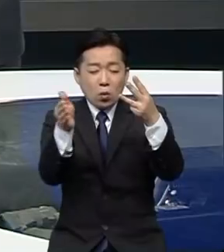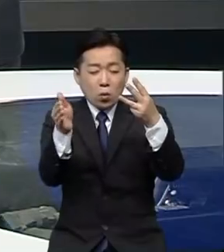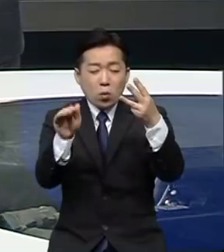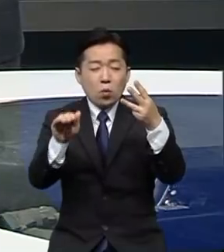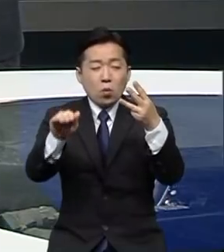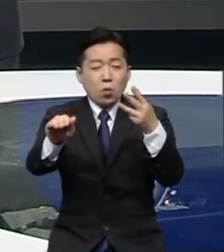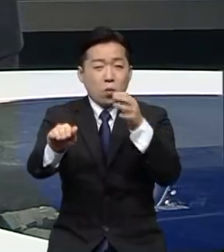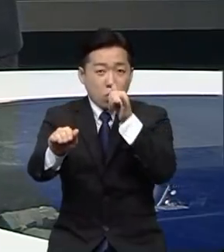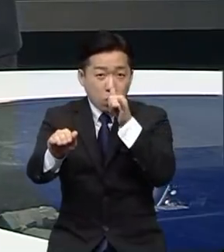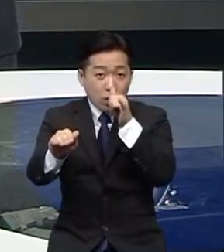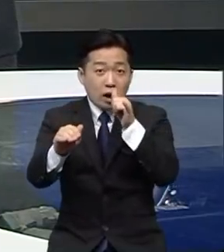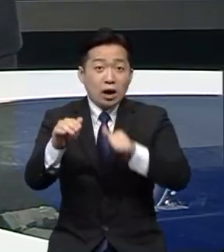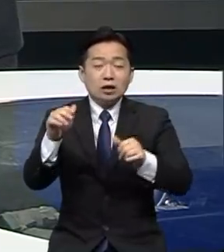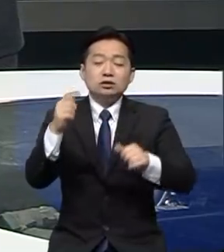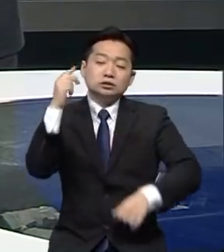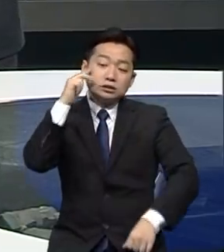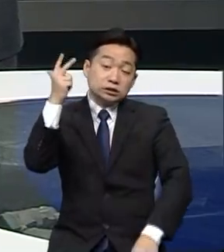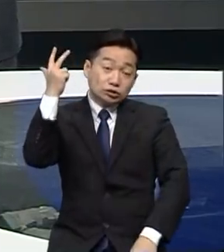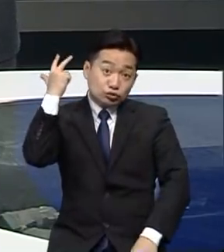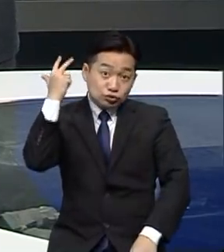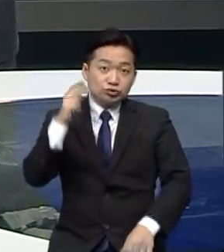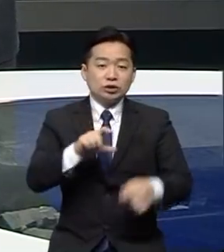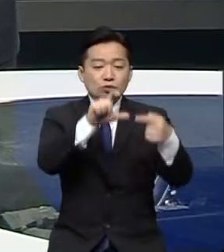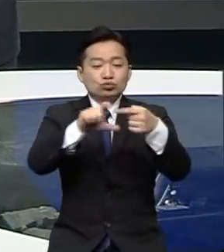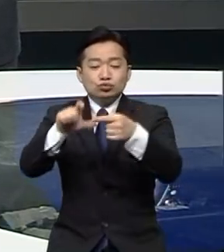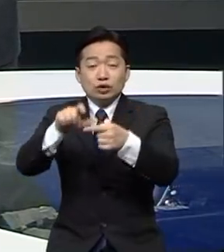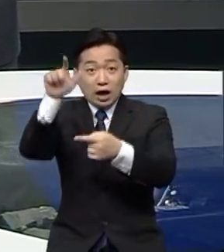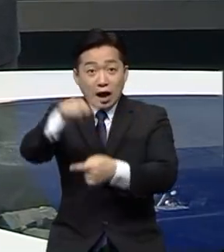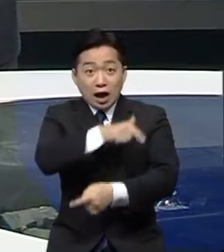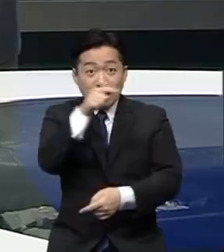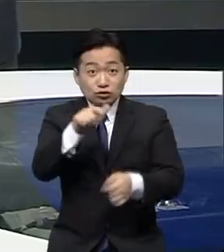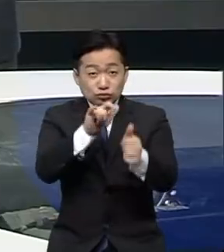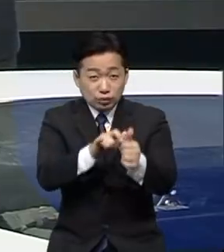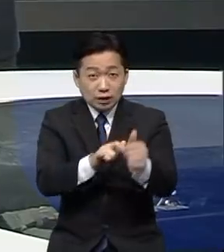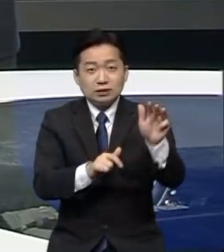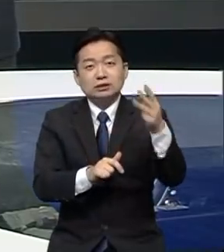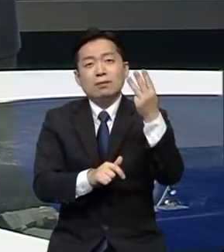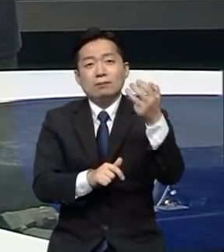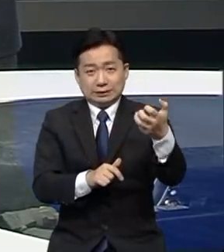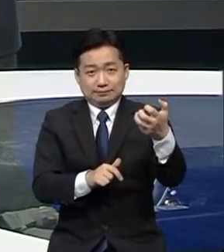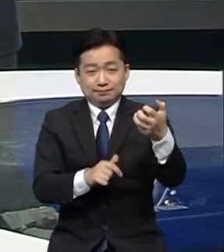일주일 하루 평균 380명대로 그 전주보다는 줄었지만 뚜렷한 감소세는